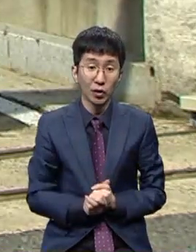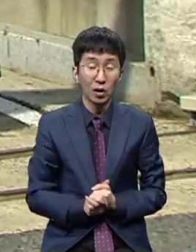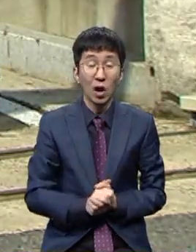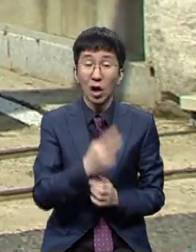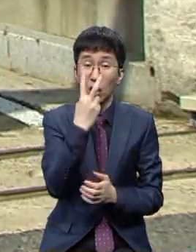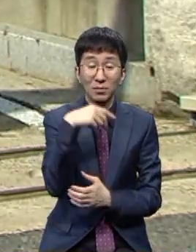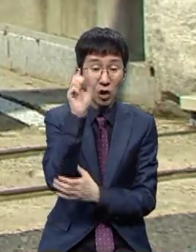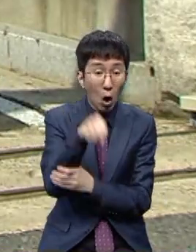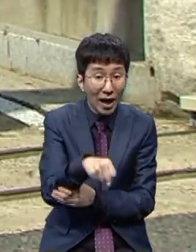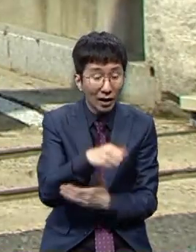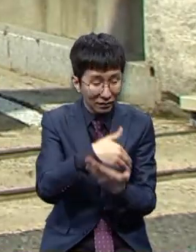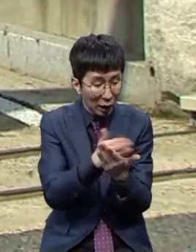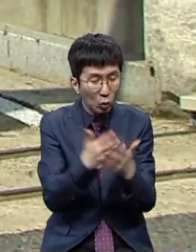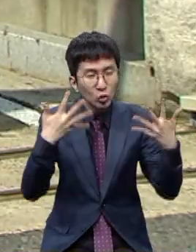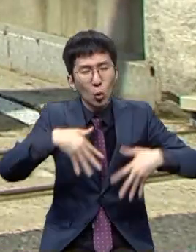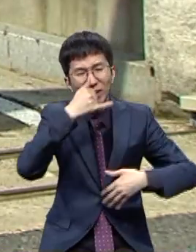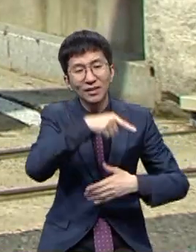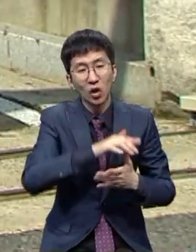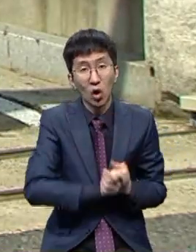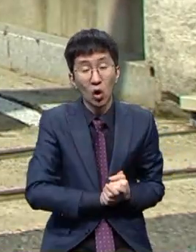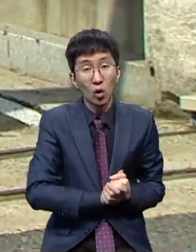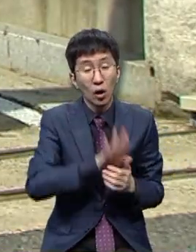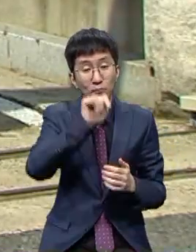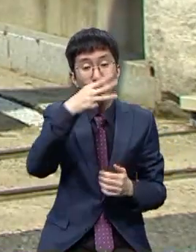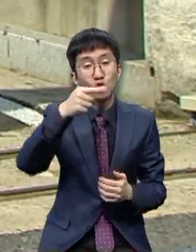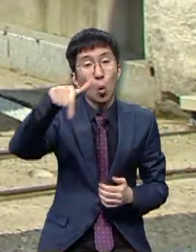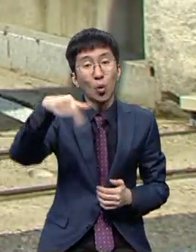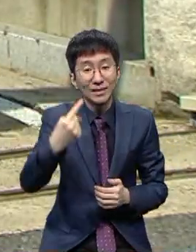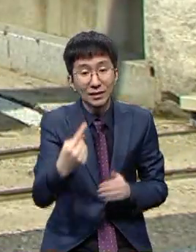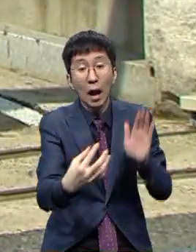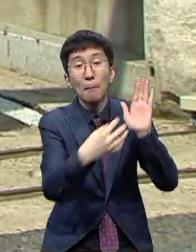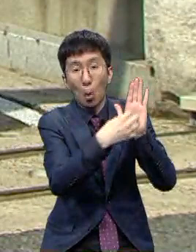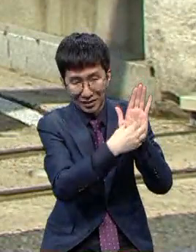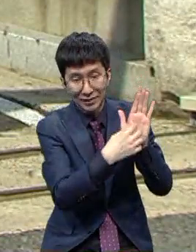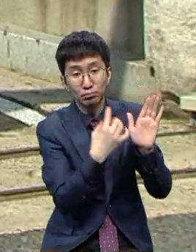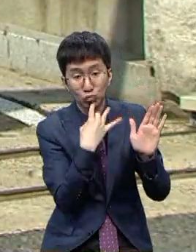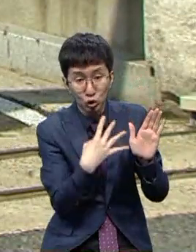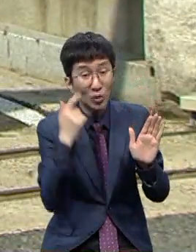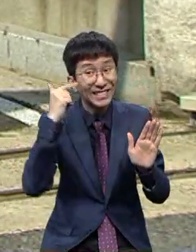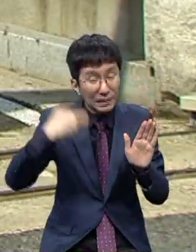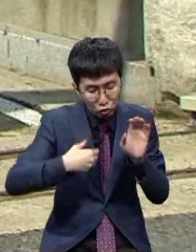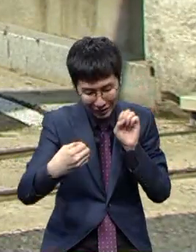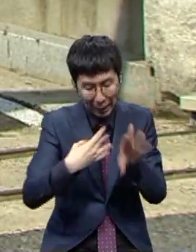주로 블로그 포스팅이나 질문에 대한 답변만 가능하게 했지만 이마저도 지키지 않았습니다.